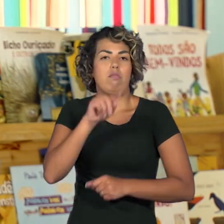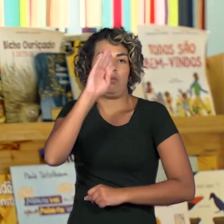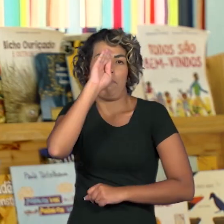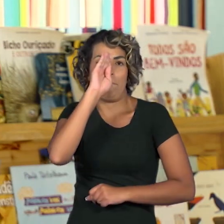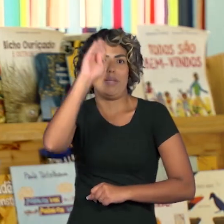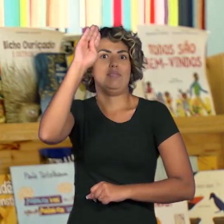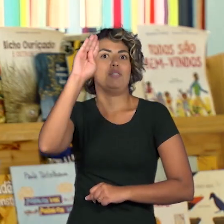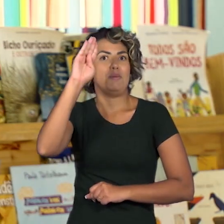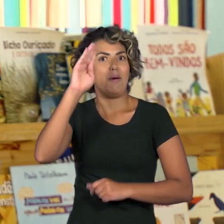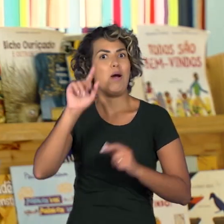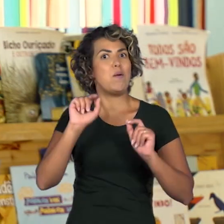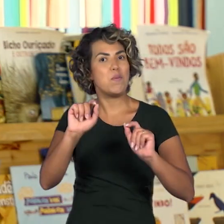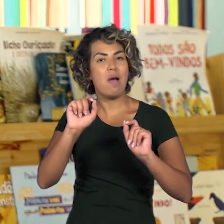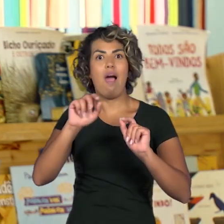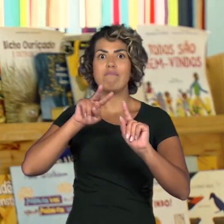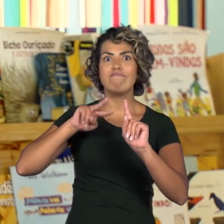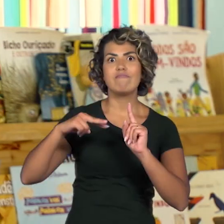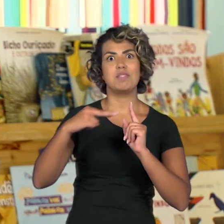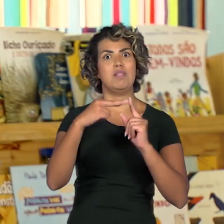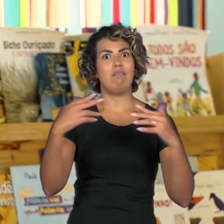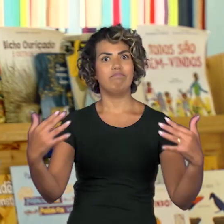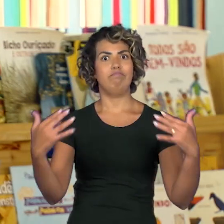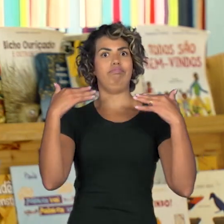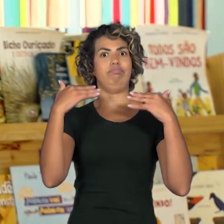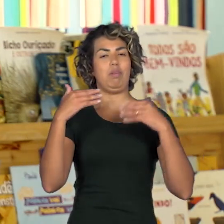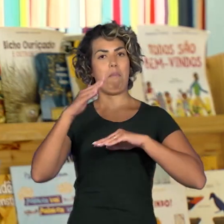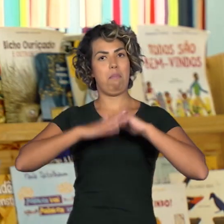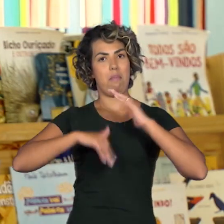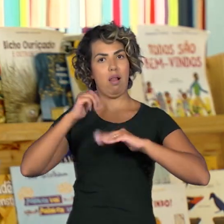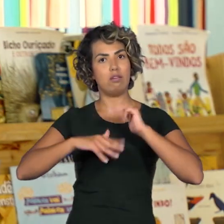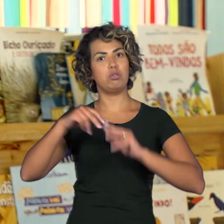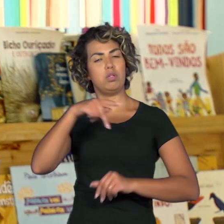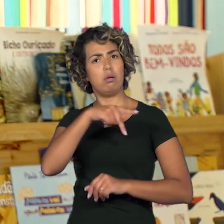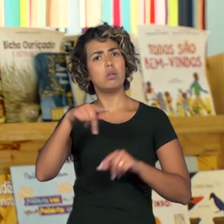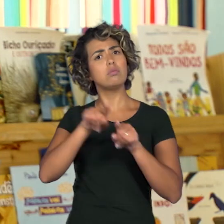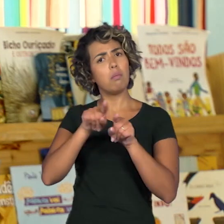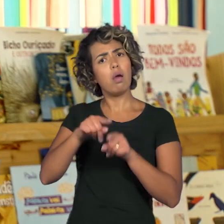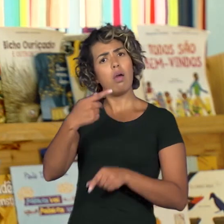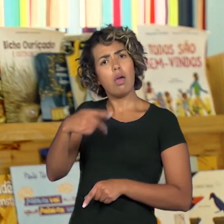É, SEM DÚVIDA, PRIMORDIAL PARA DAR VISIBILIDADE À AÇÃO PEDAGÓGICA